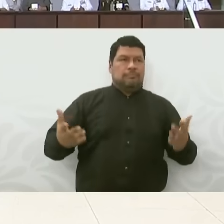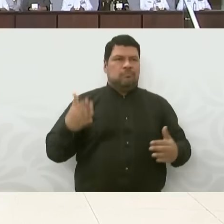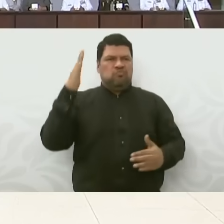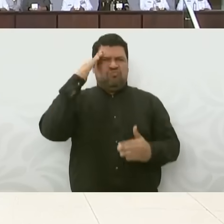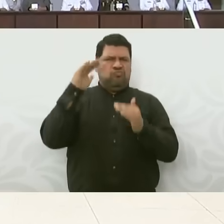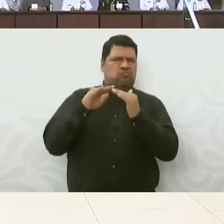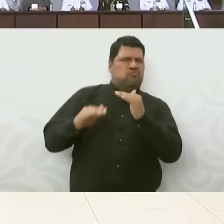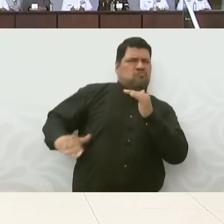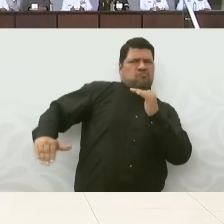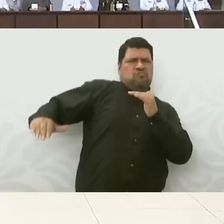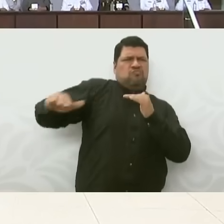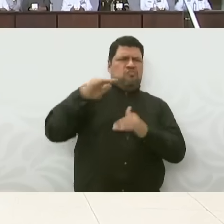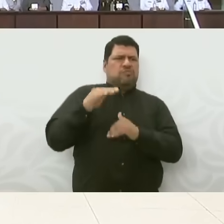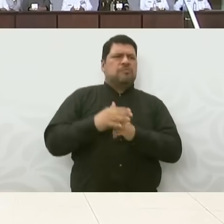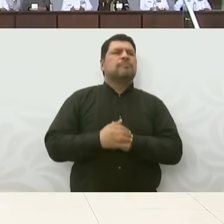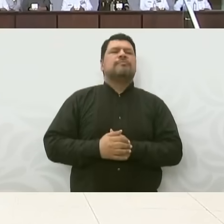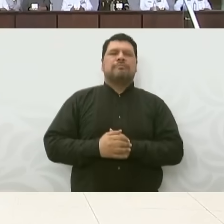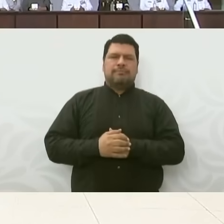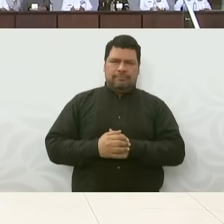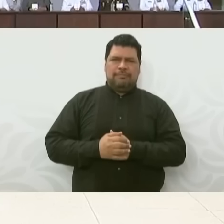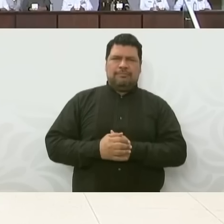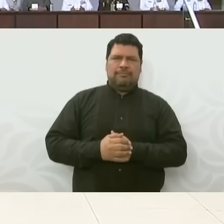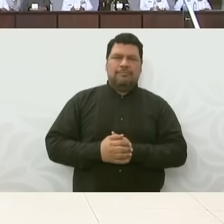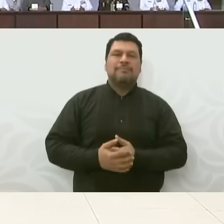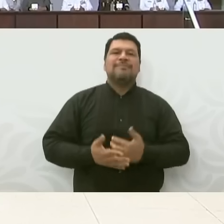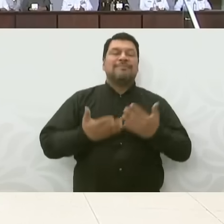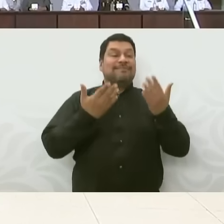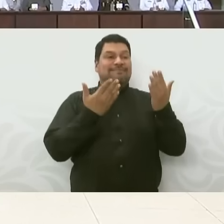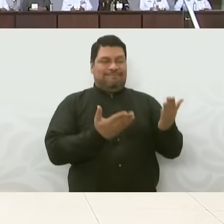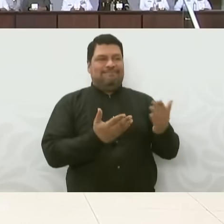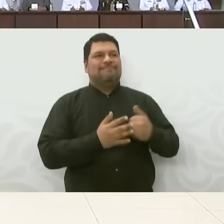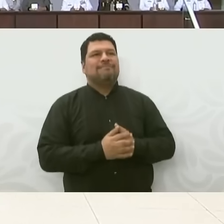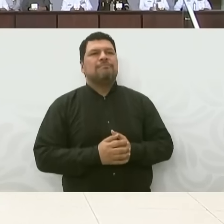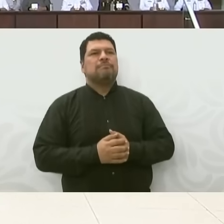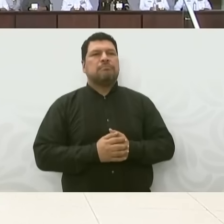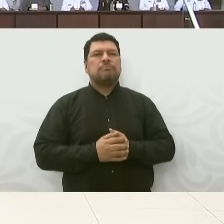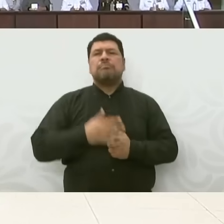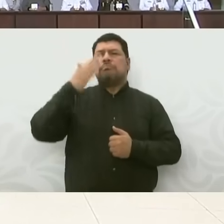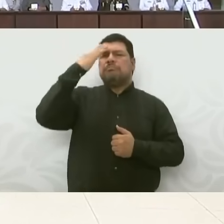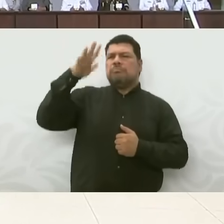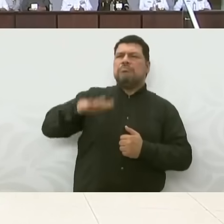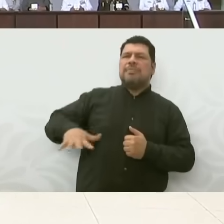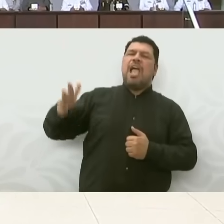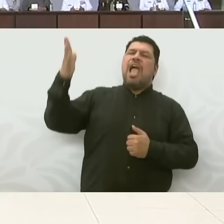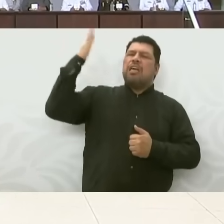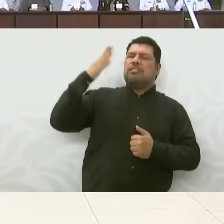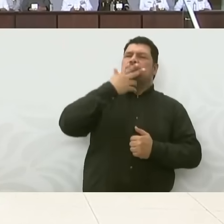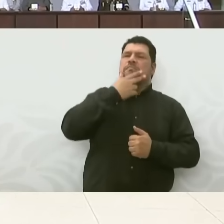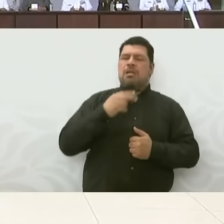suprema de las fuerzas armadas en su momento el comodoro Manuel Azueta se permitió encomiar